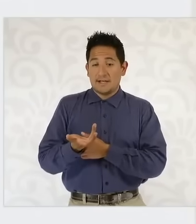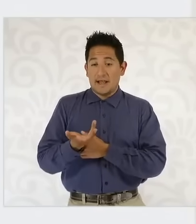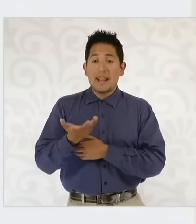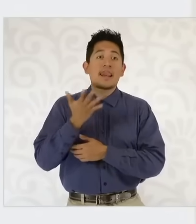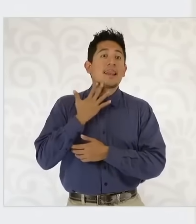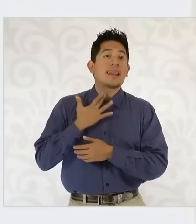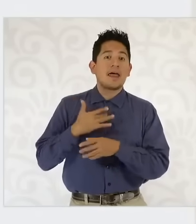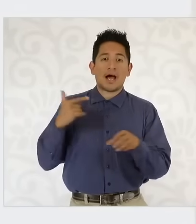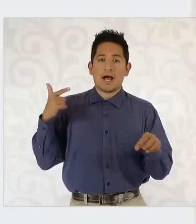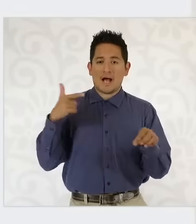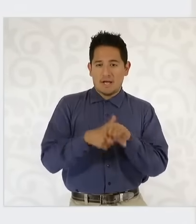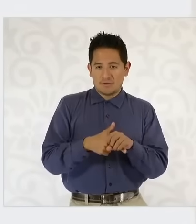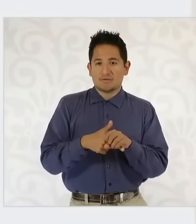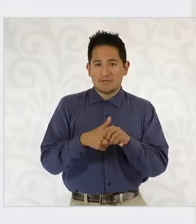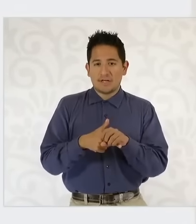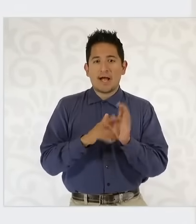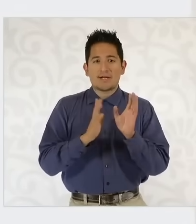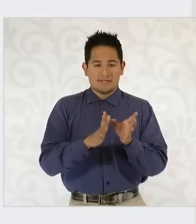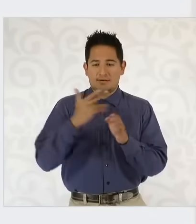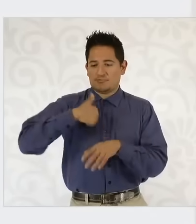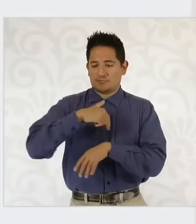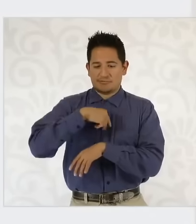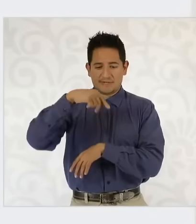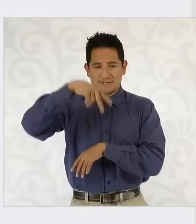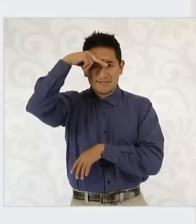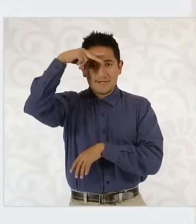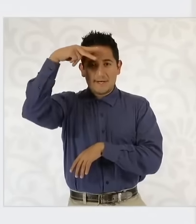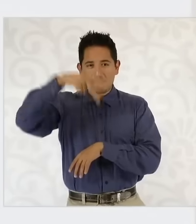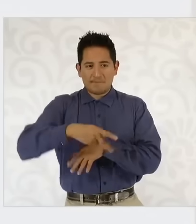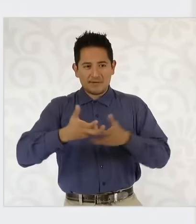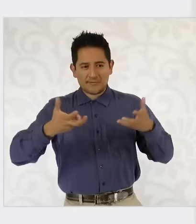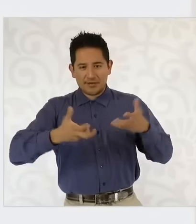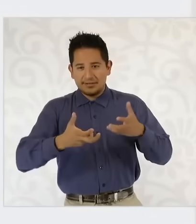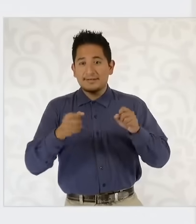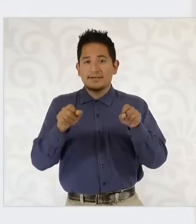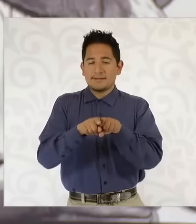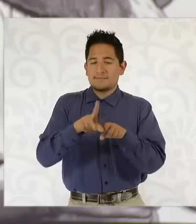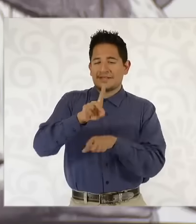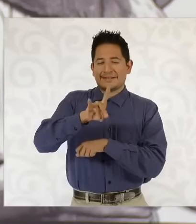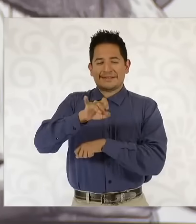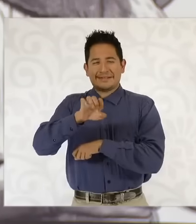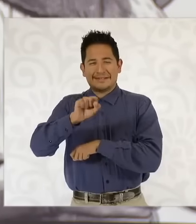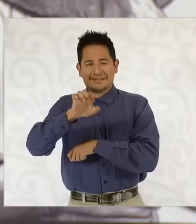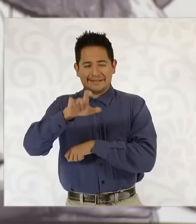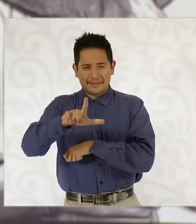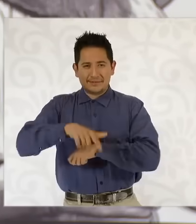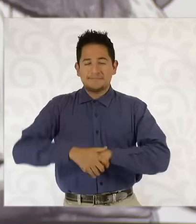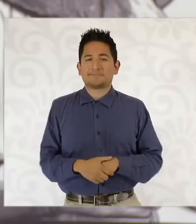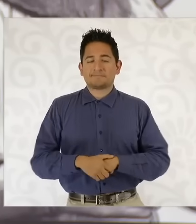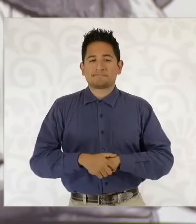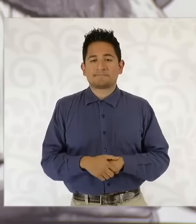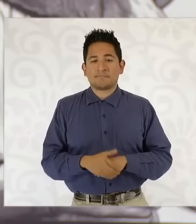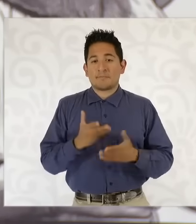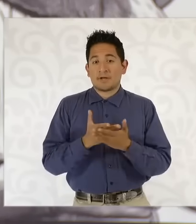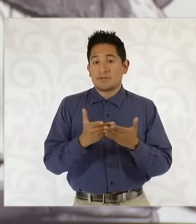que consumimos se produce ya en México, el diésel también. Y ahora estamos avanzando